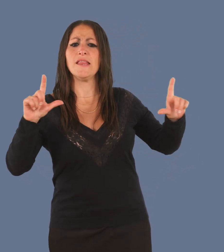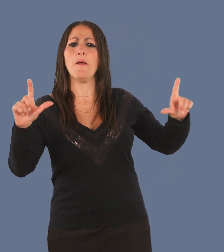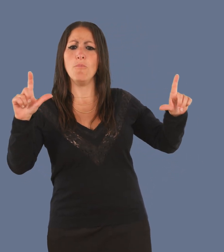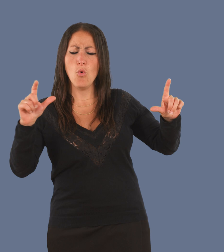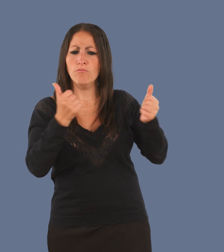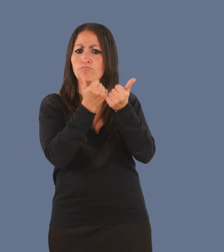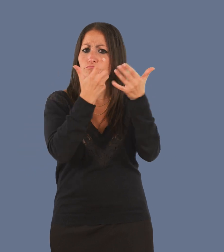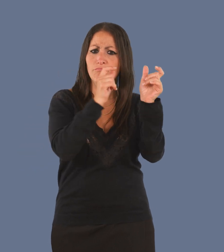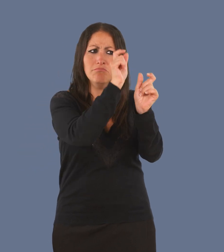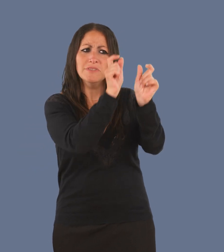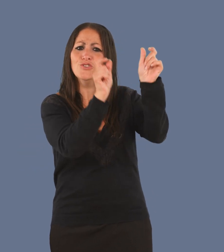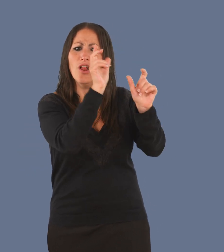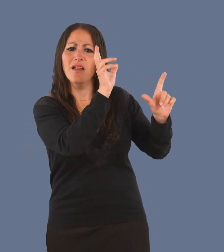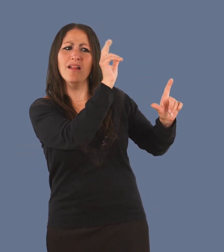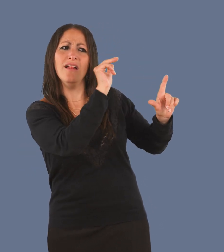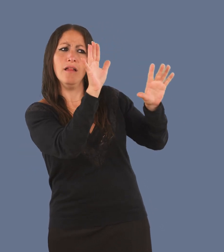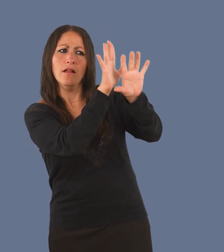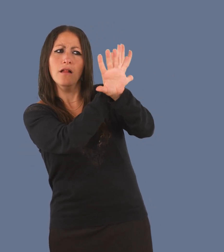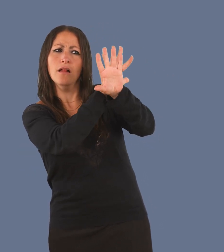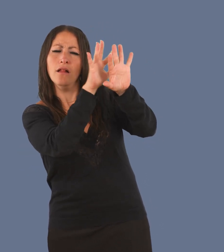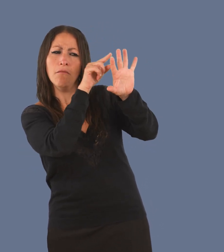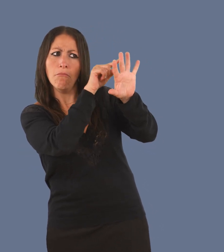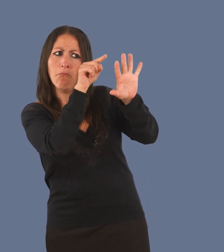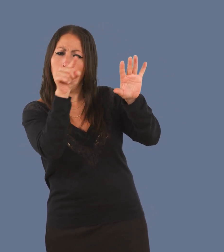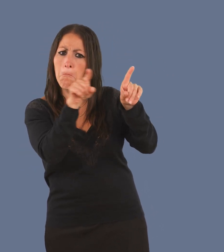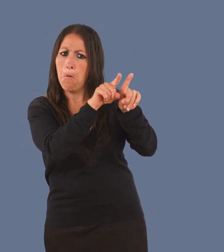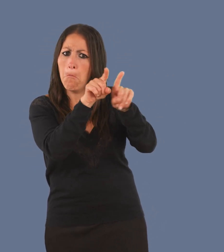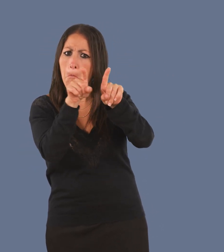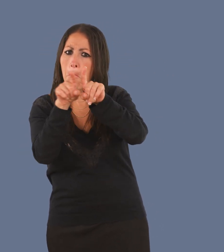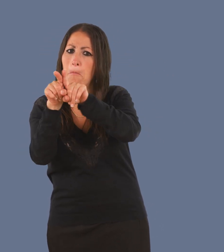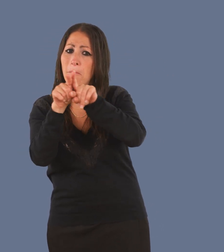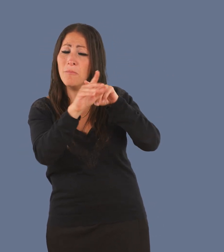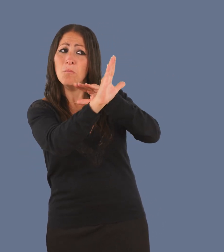En juxtaposant plusieurs silhouettes semblables,